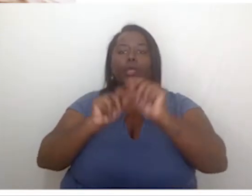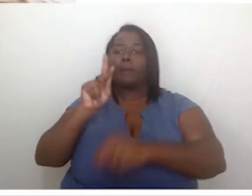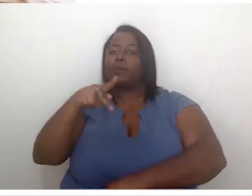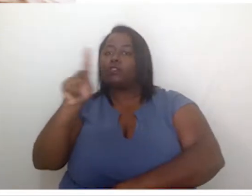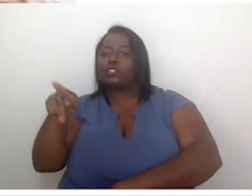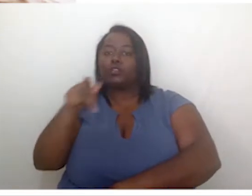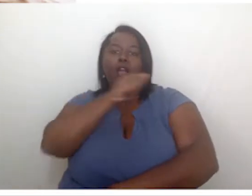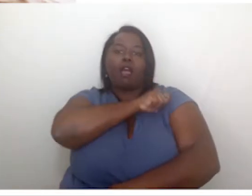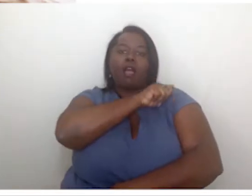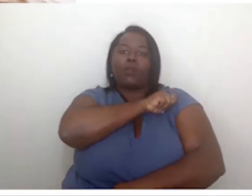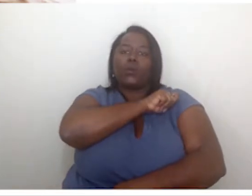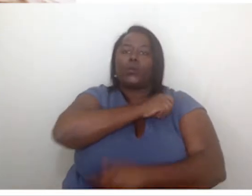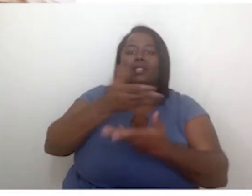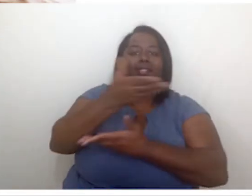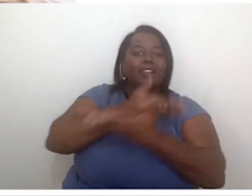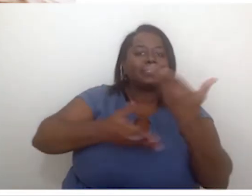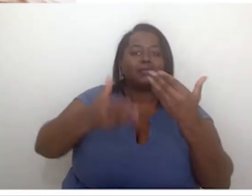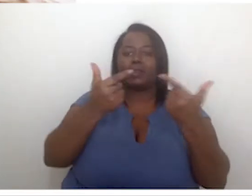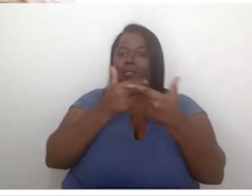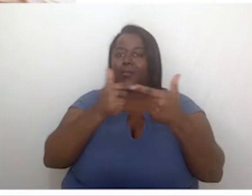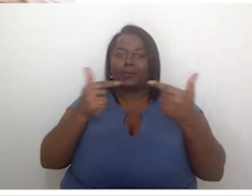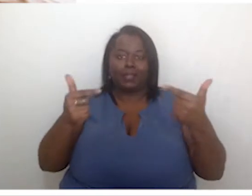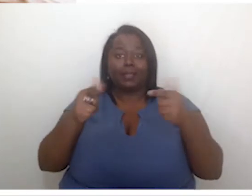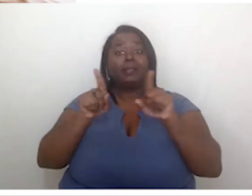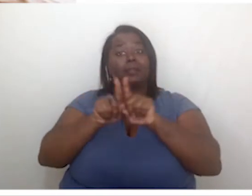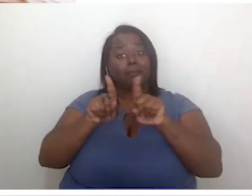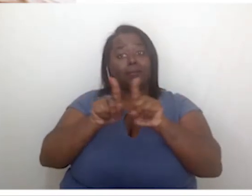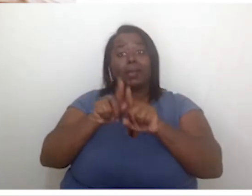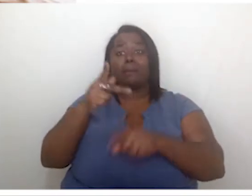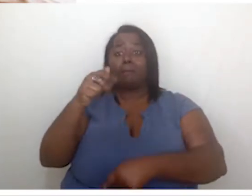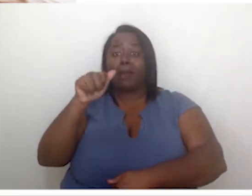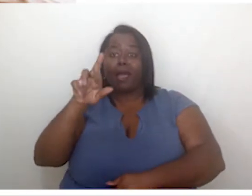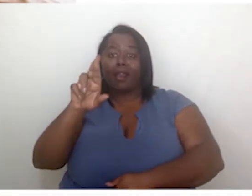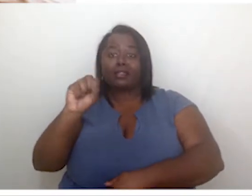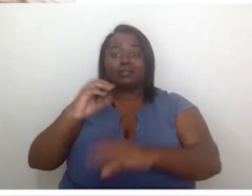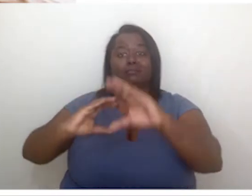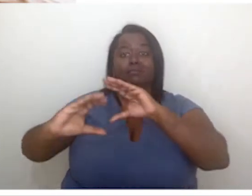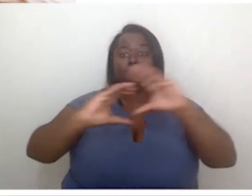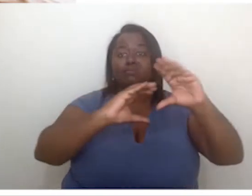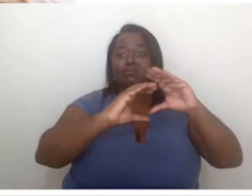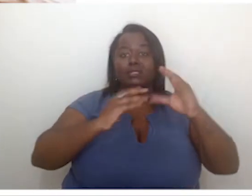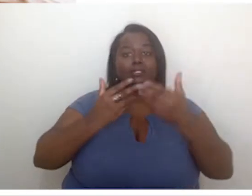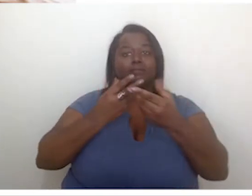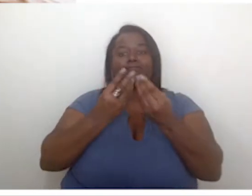y comunicación limitada entre pares, pero esta cuestión depende de nosotros.